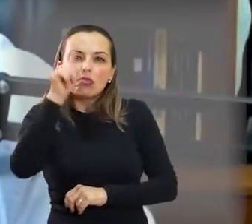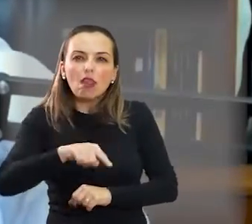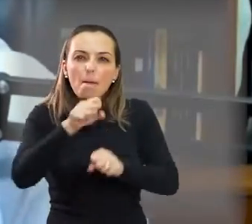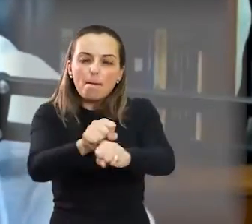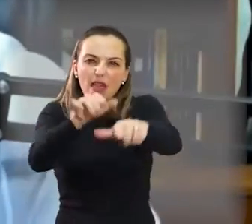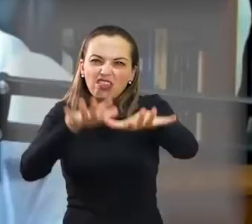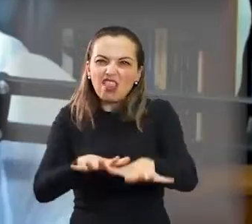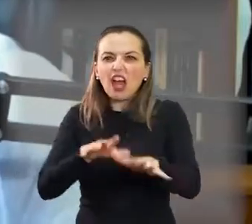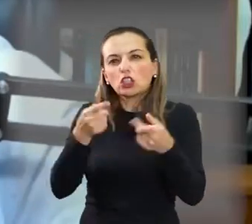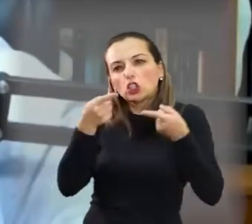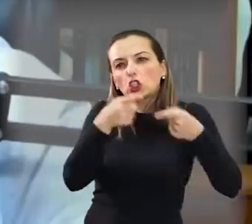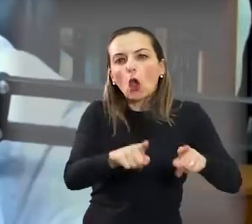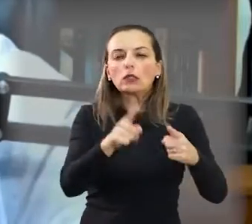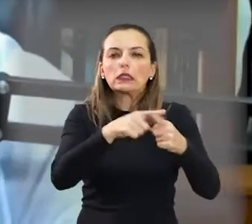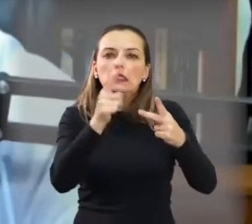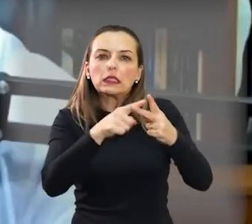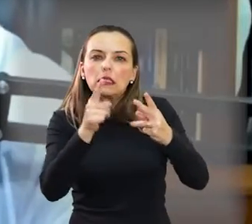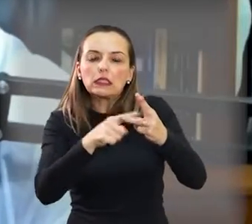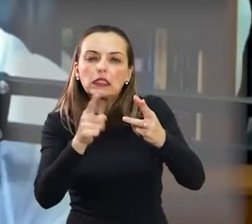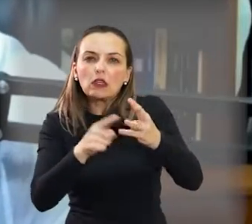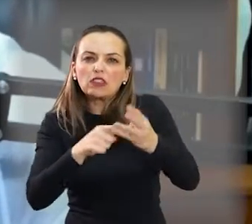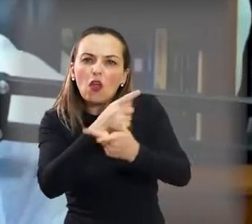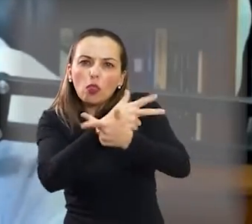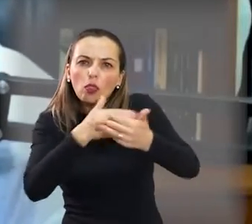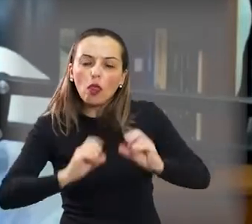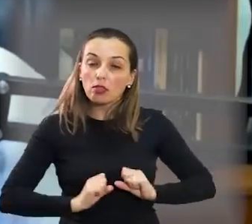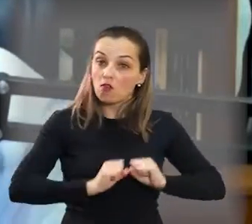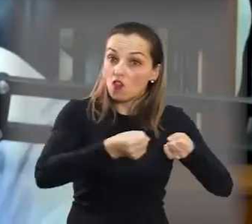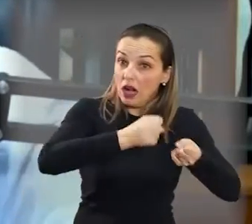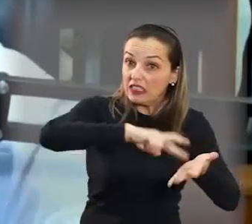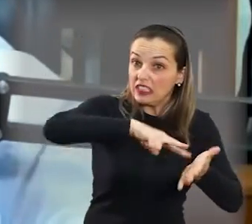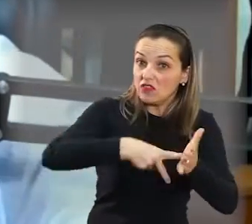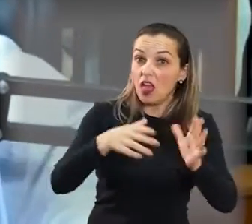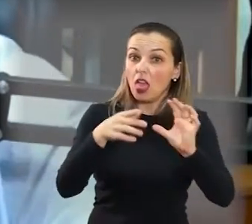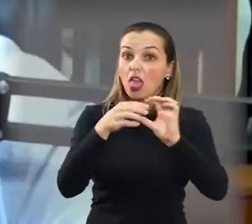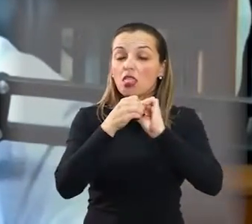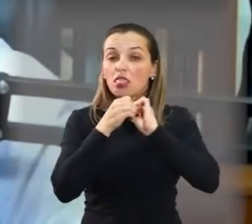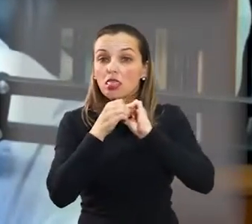respeito a fechamento de imprensa, você defender qualquer ataque ao parlamento, você defender qualquer tipo de